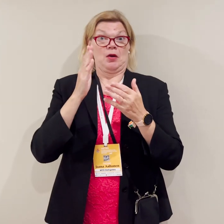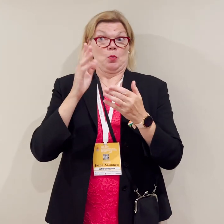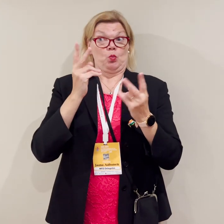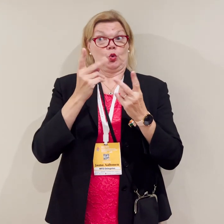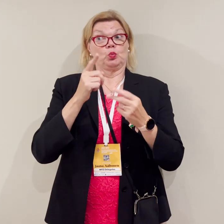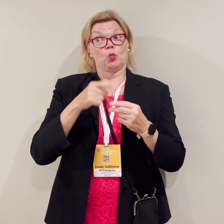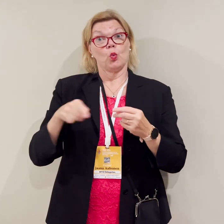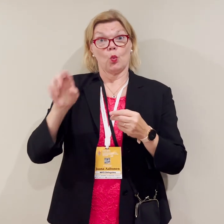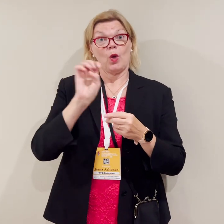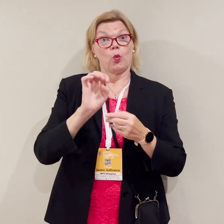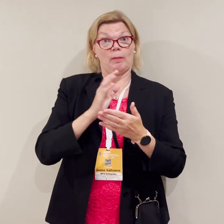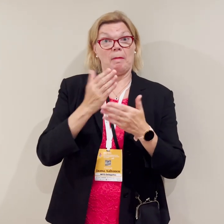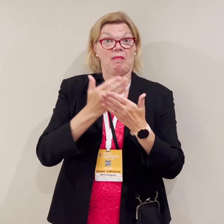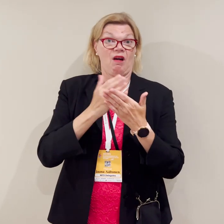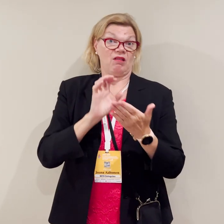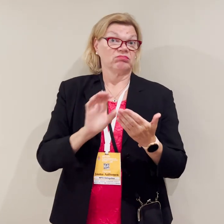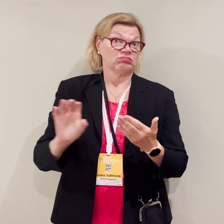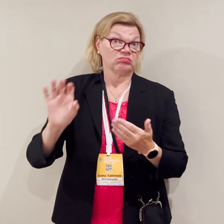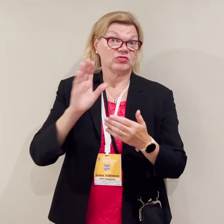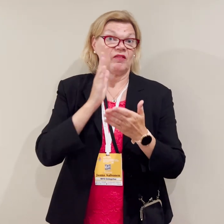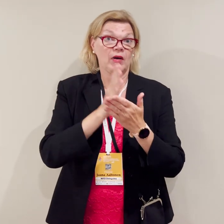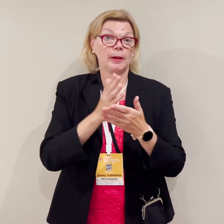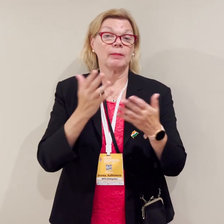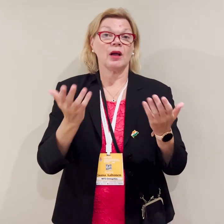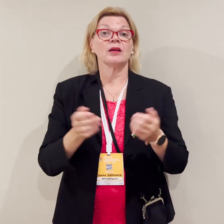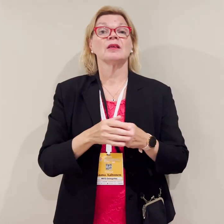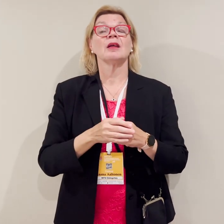Samaa tehdään luultavasti myös eri Euroopan maissa.